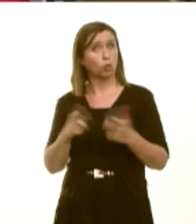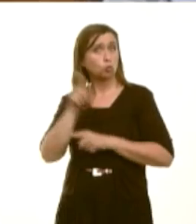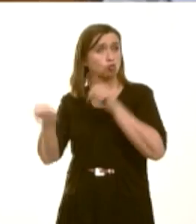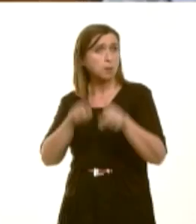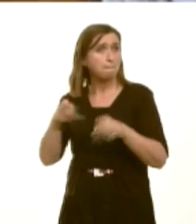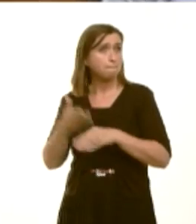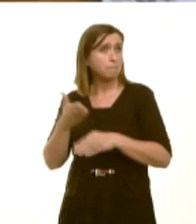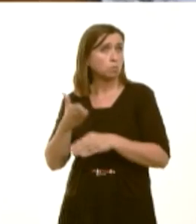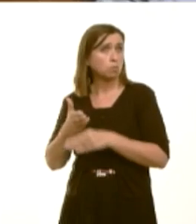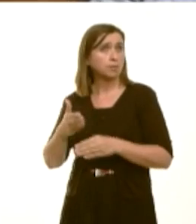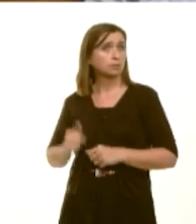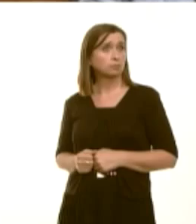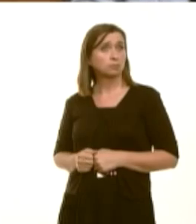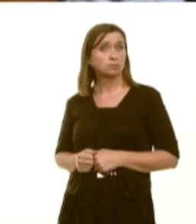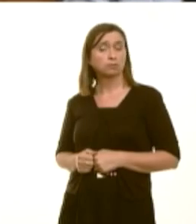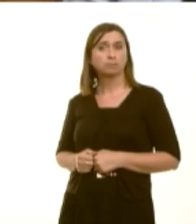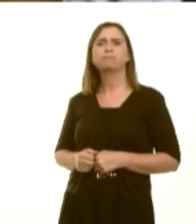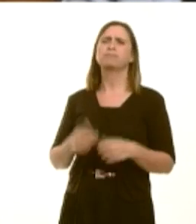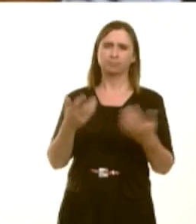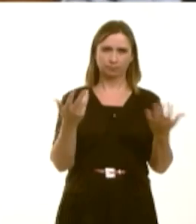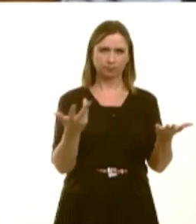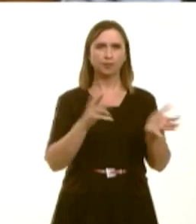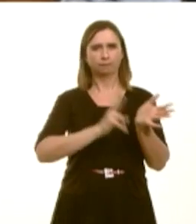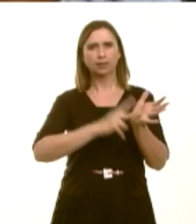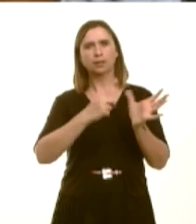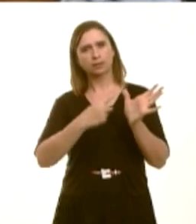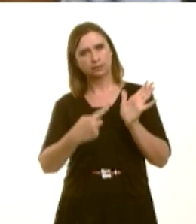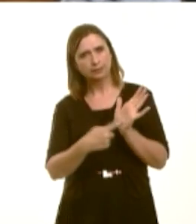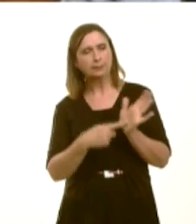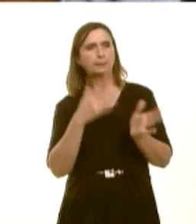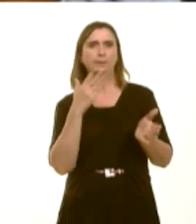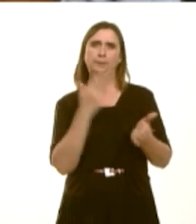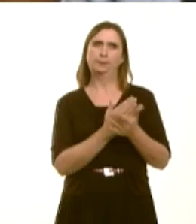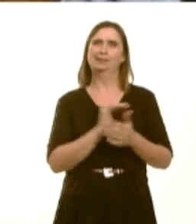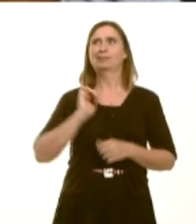treth ar werth yn dreth lle y gall newid gymryd lle ddim ond dros y Deyrnas Unedig, achos